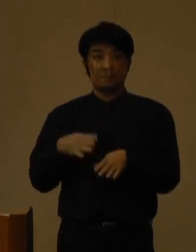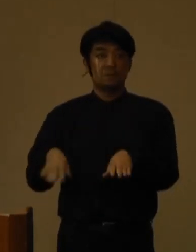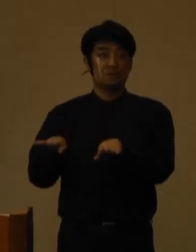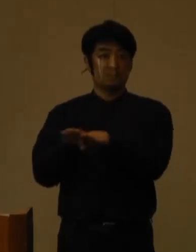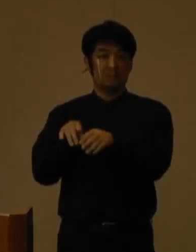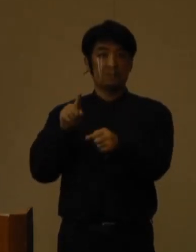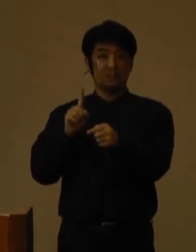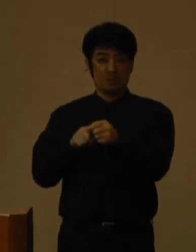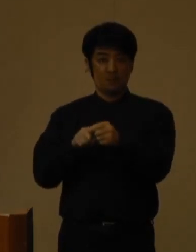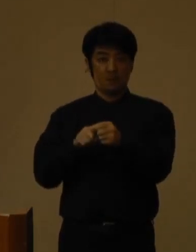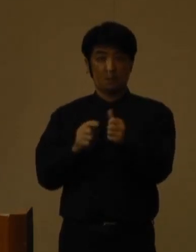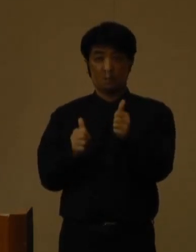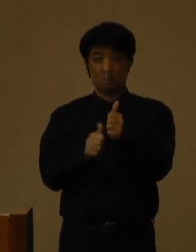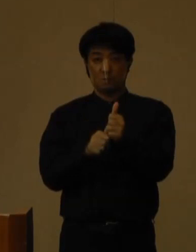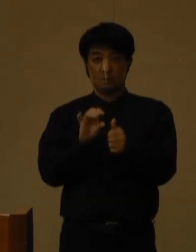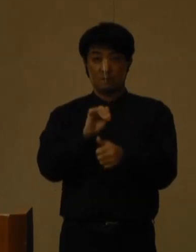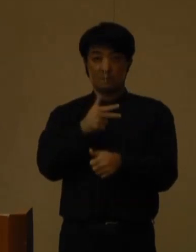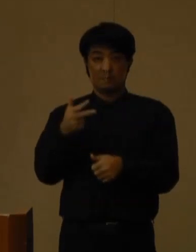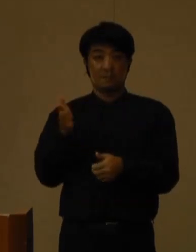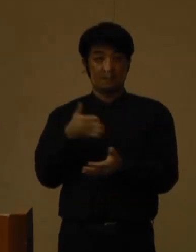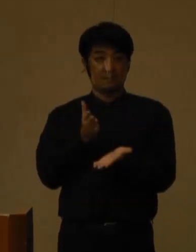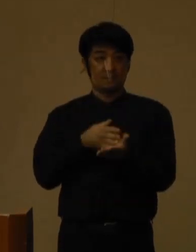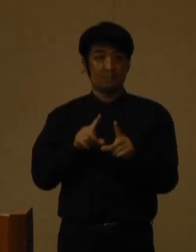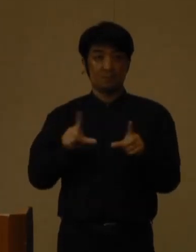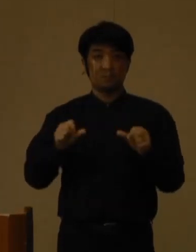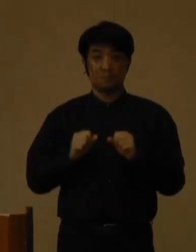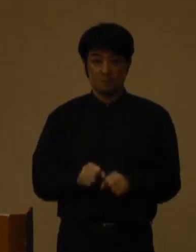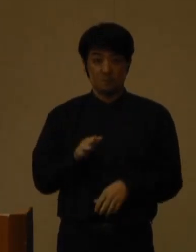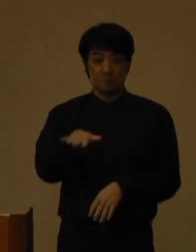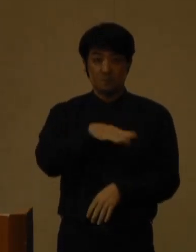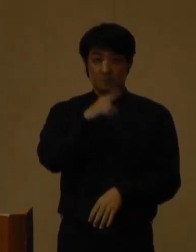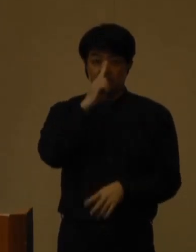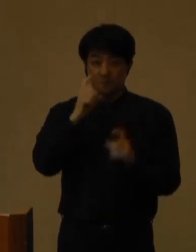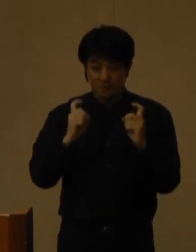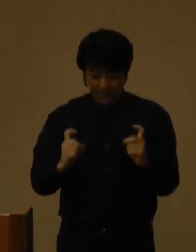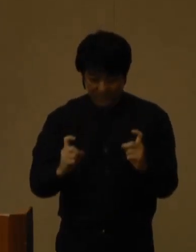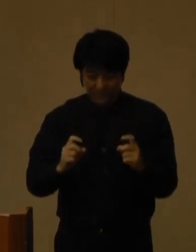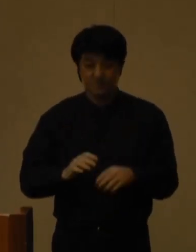はい はい、みなさんこんにちは。